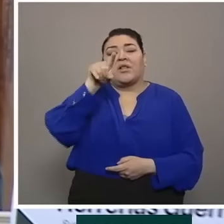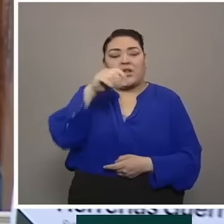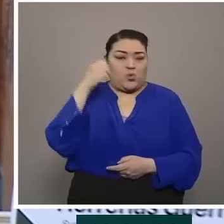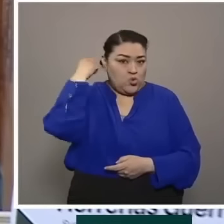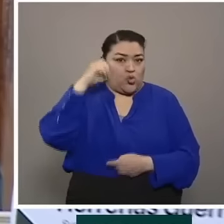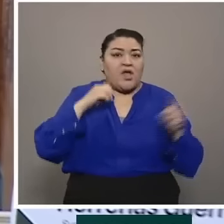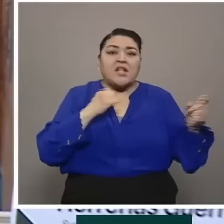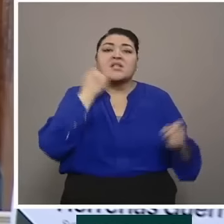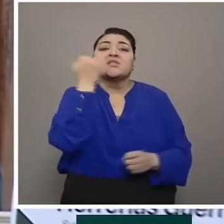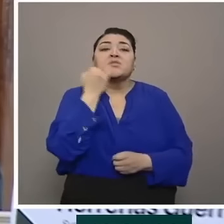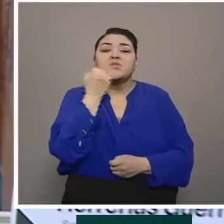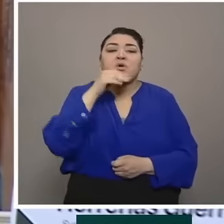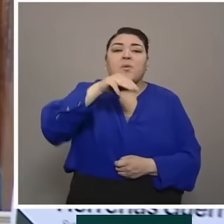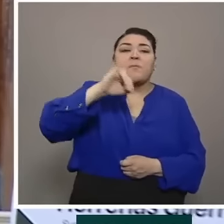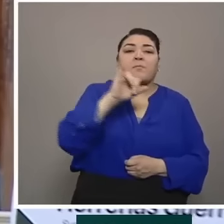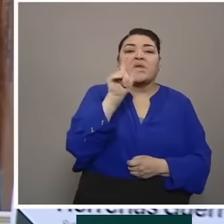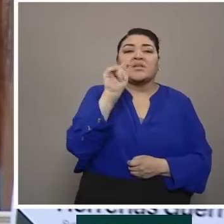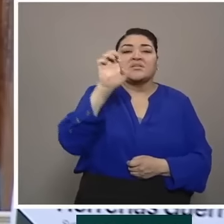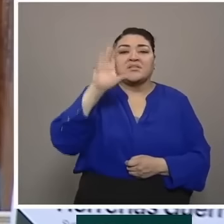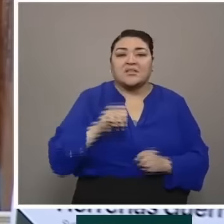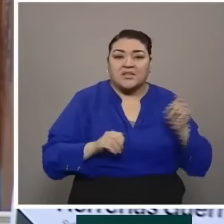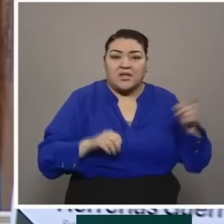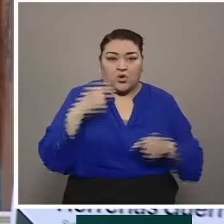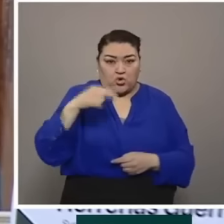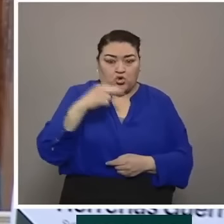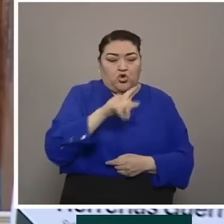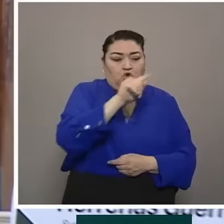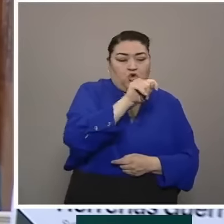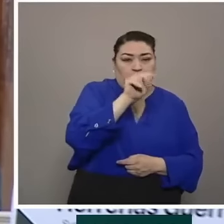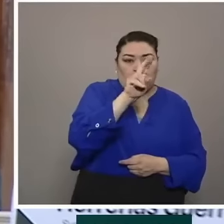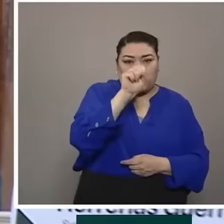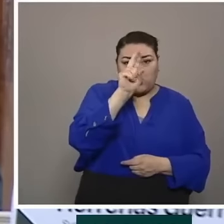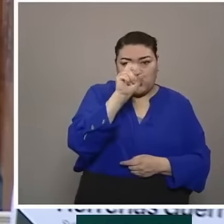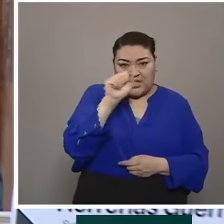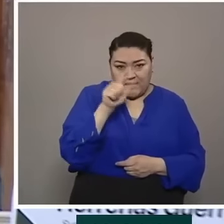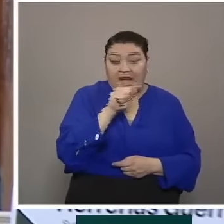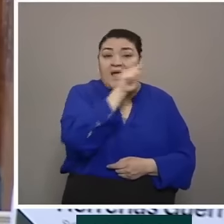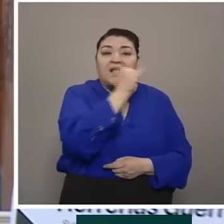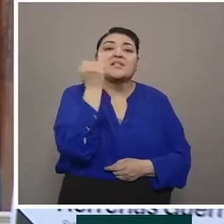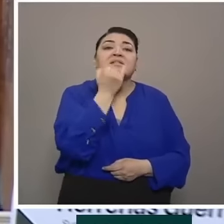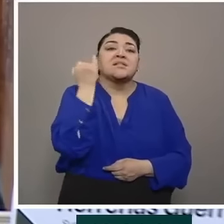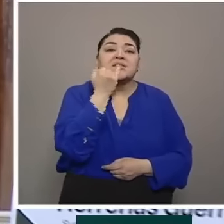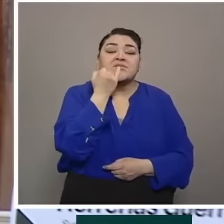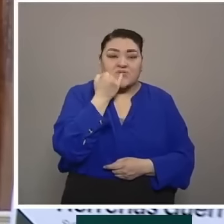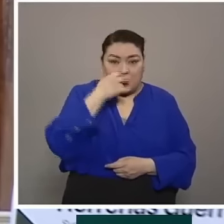también conocida como Tusunsabi, que es una de las lenguas indígenas en nuestro México. Hoy estamos